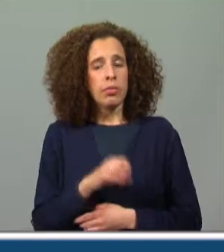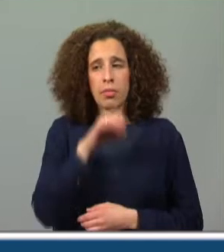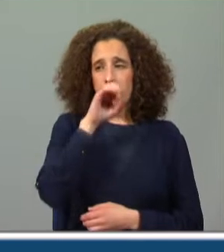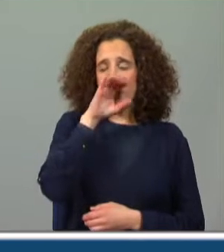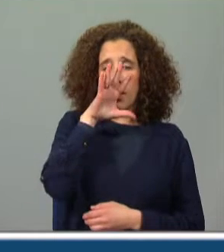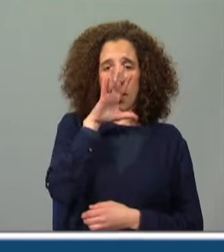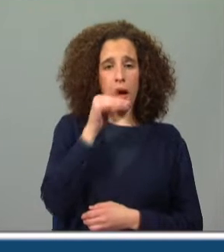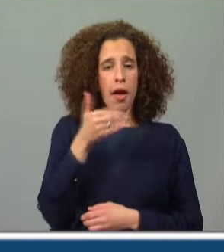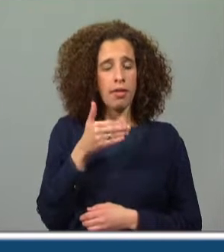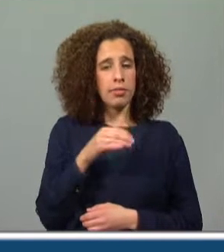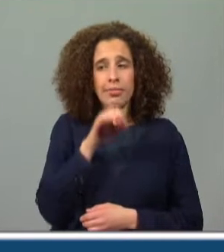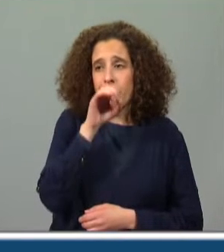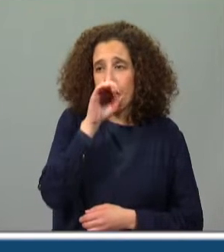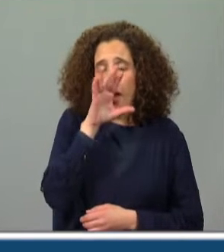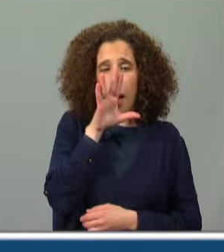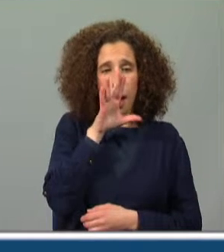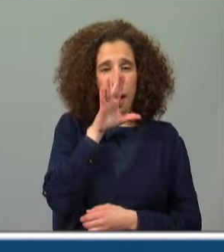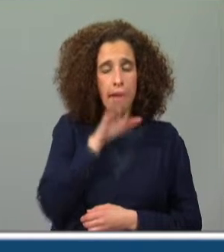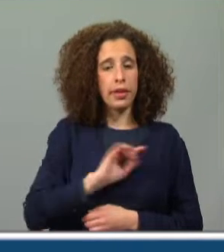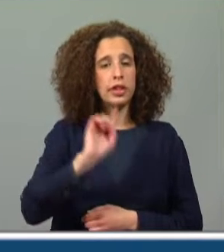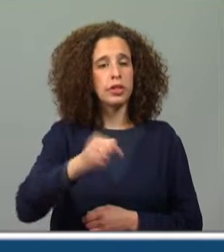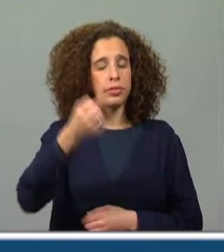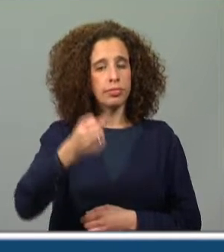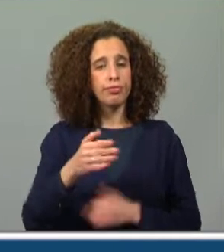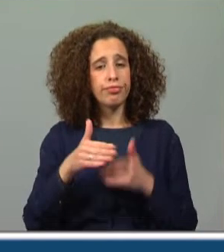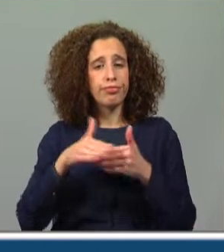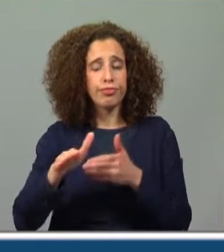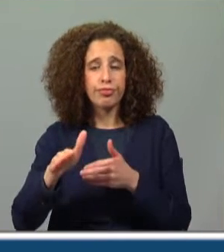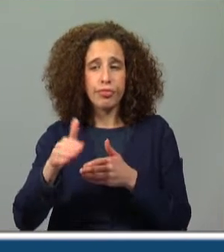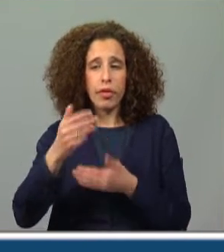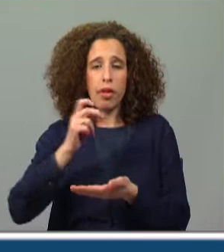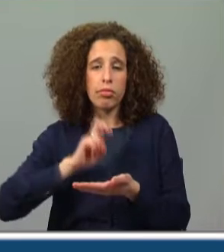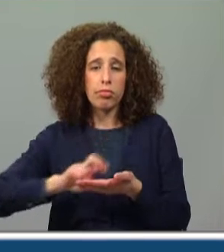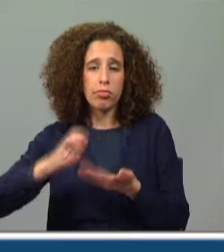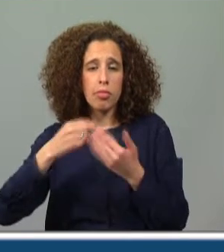primeiro espantadíssima e depois saía devagar mas em breve a esperança de novo 先害怕後離開慢慢地但很快又希望了